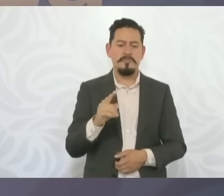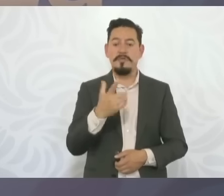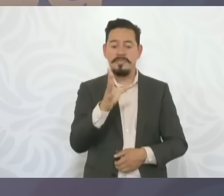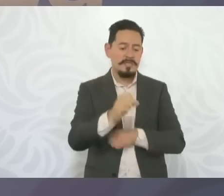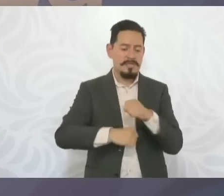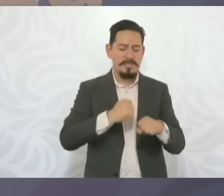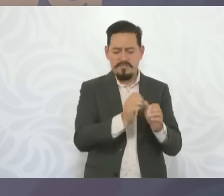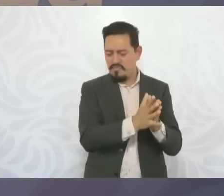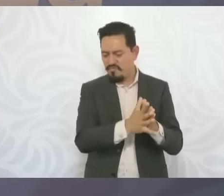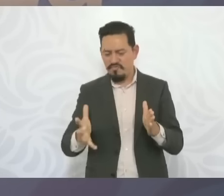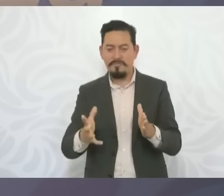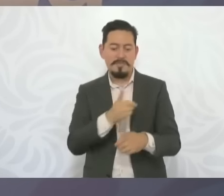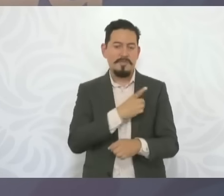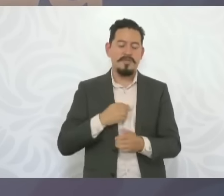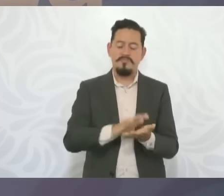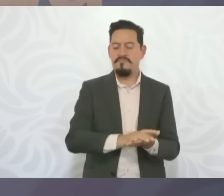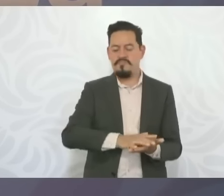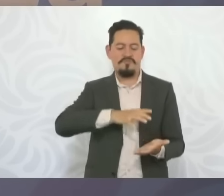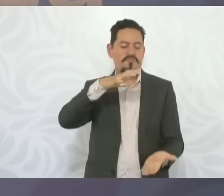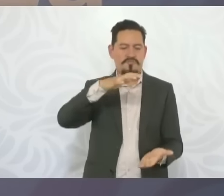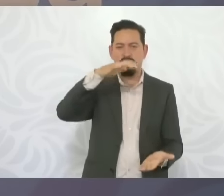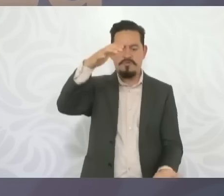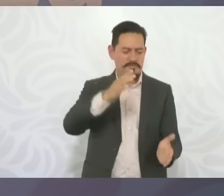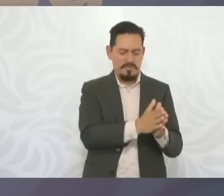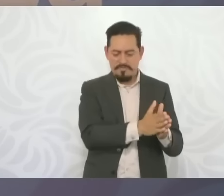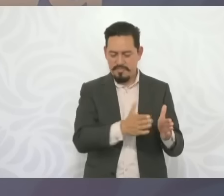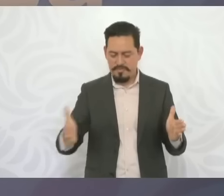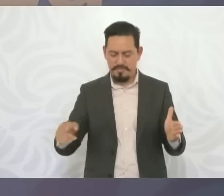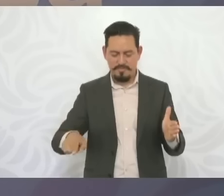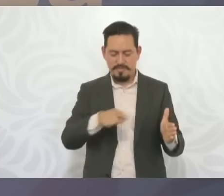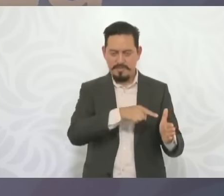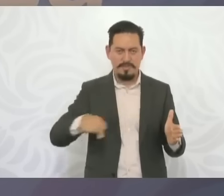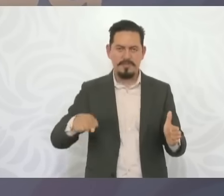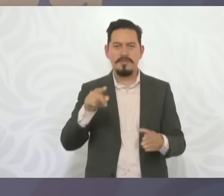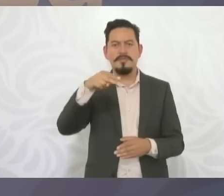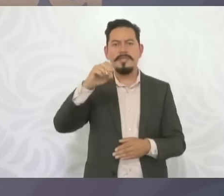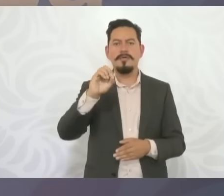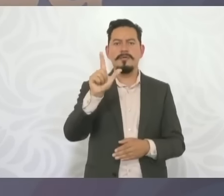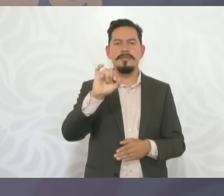fue en el periodo neoliberal cuando Pemex se convirtió en la petrolera más endeudada del mundo.